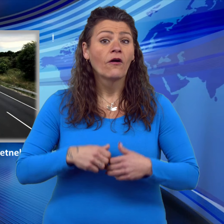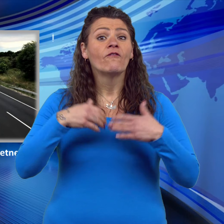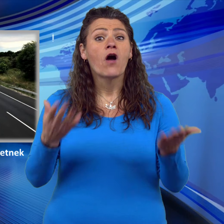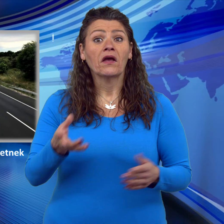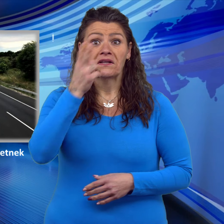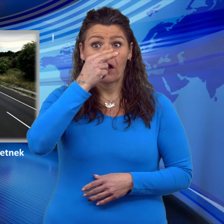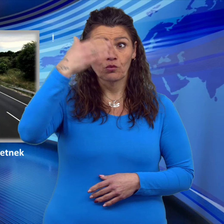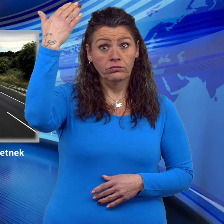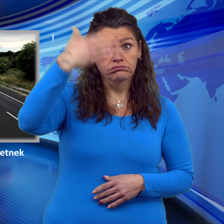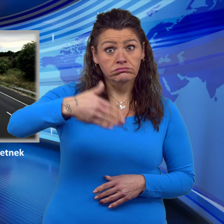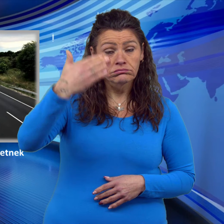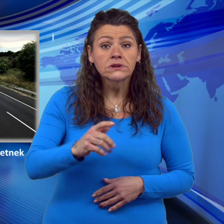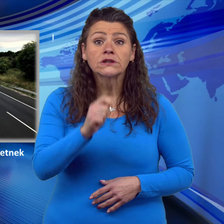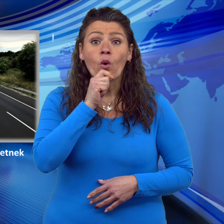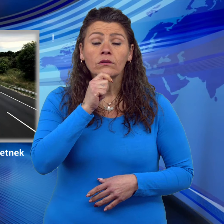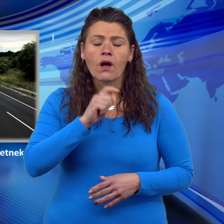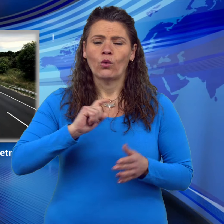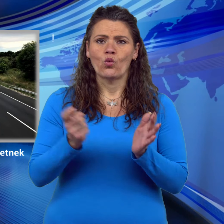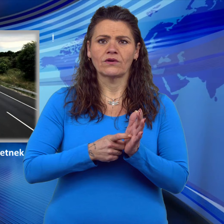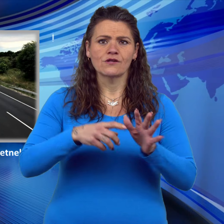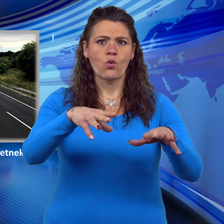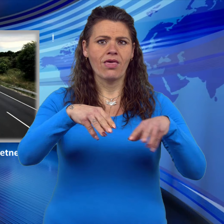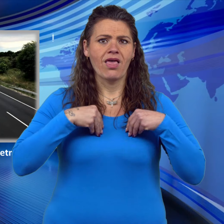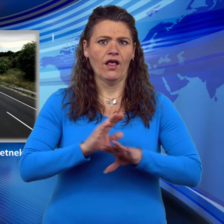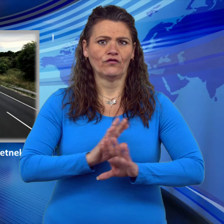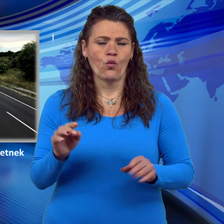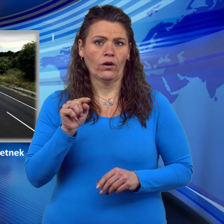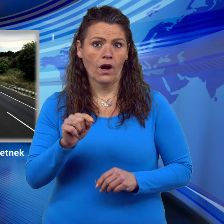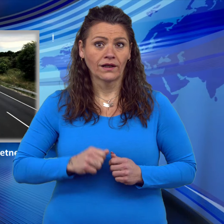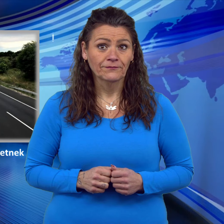illetve a szondázást sem utasíthatja vissza,